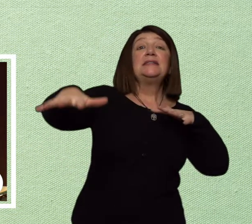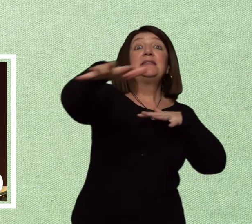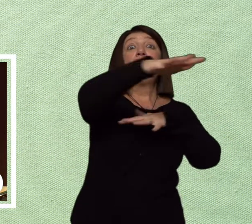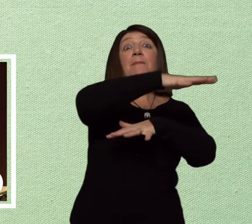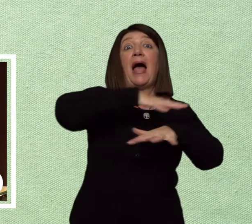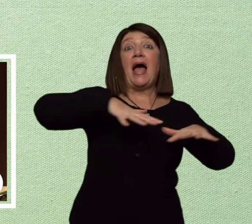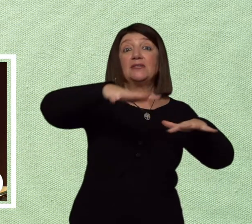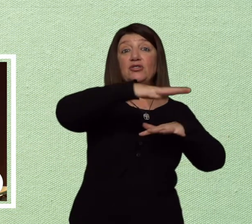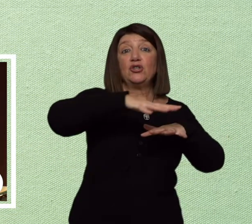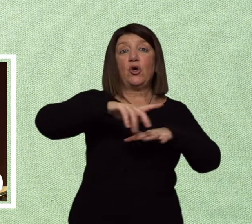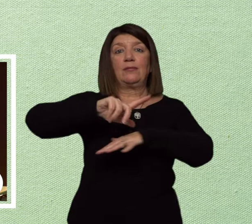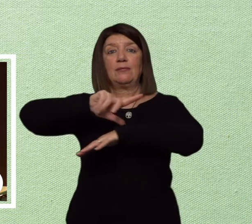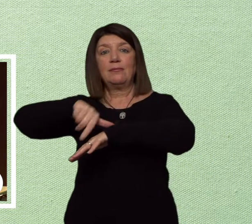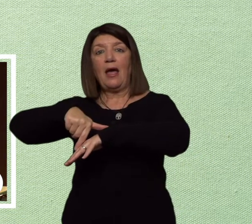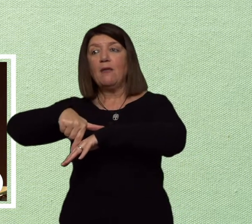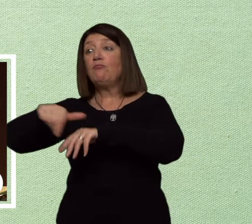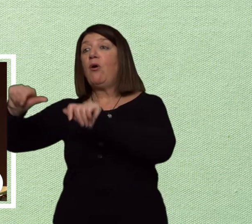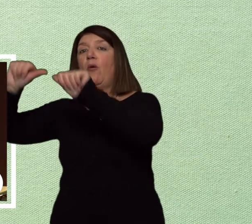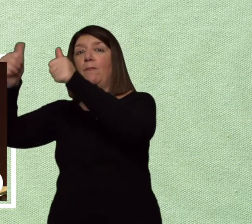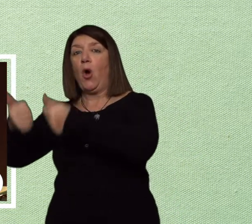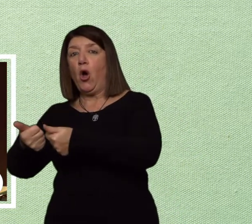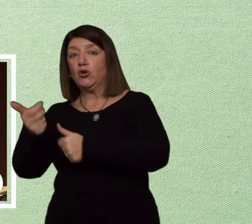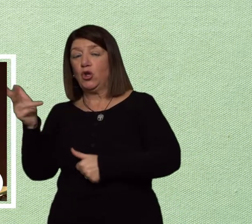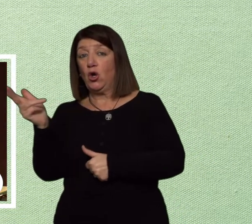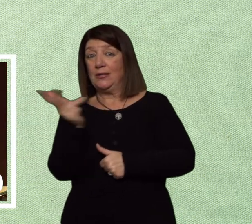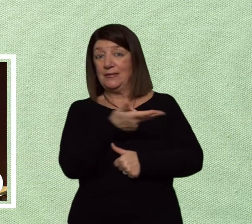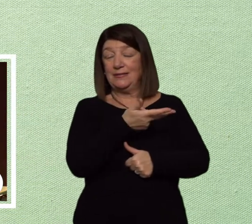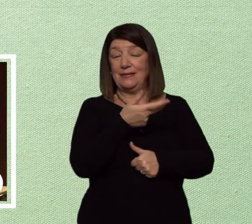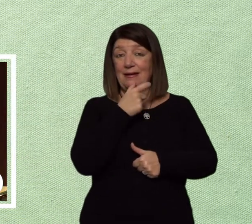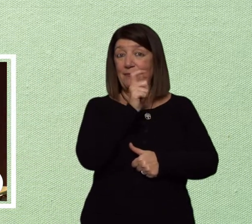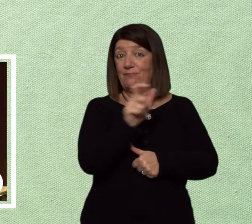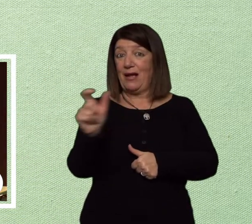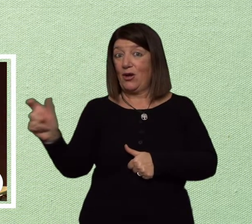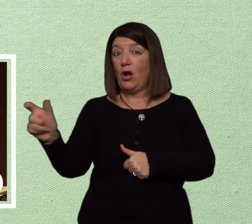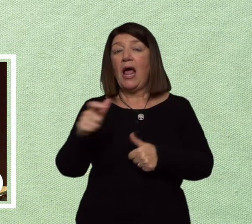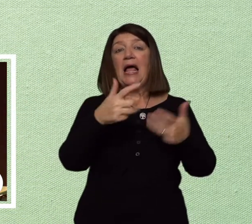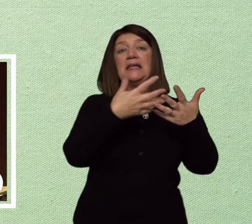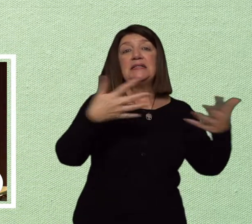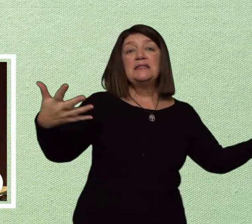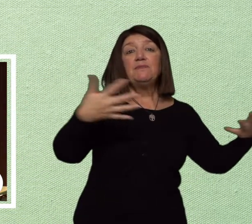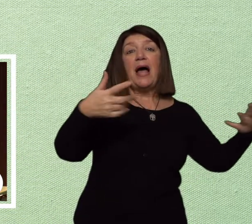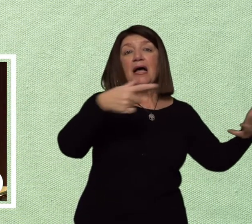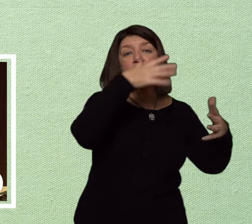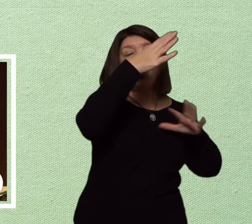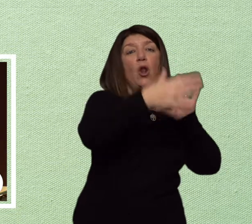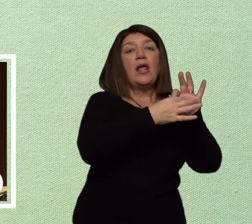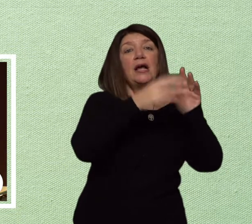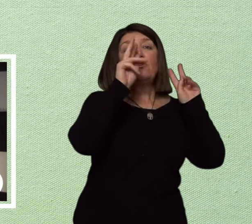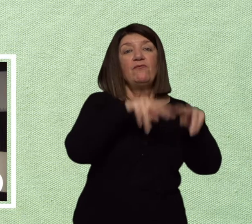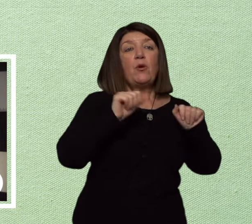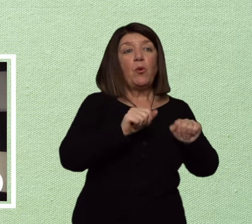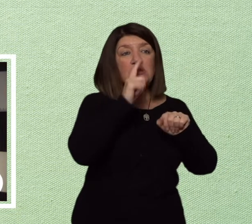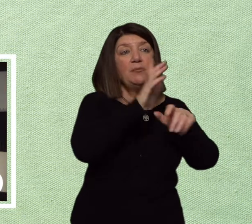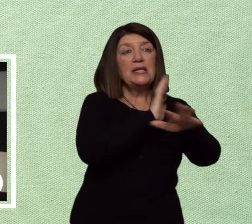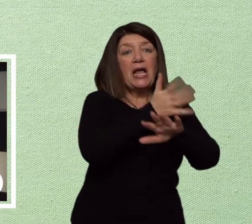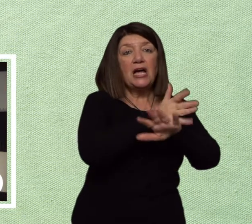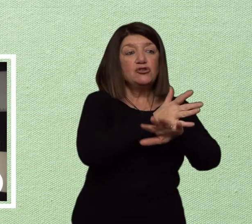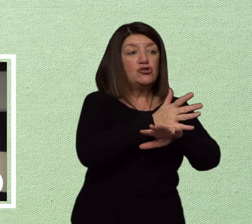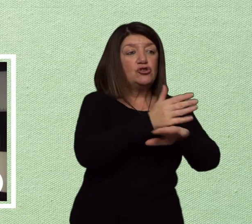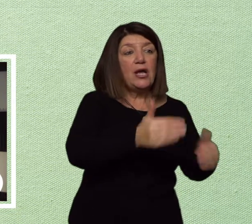spazio è proprio, fa riferimento alla possibilità di accedere al servizio, il tempo, come dicevi,